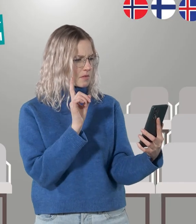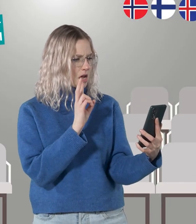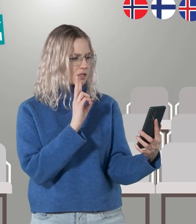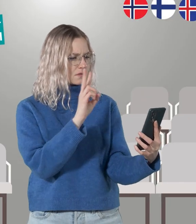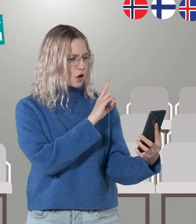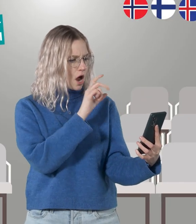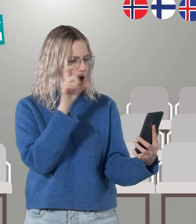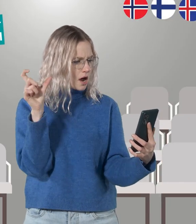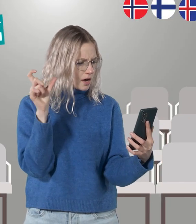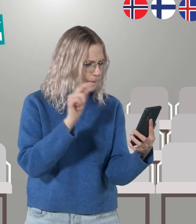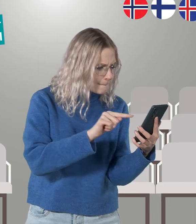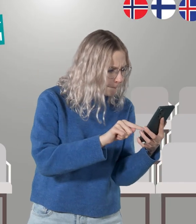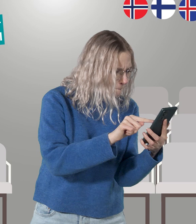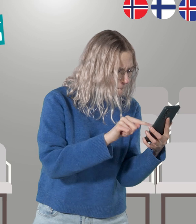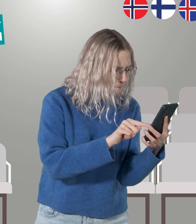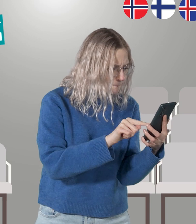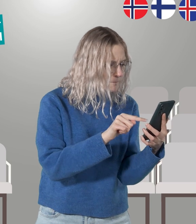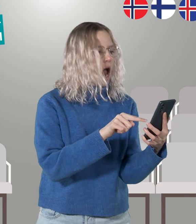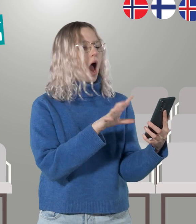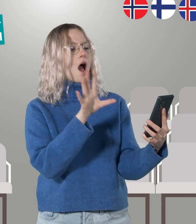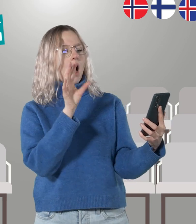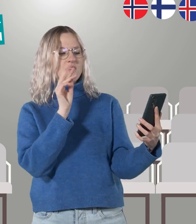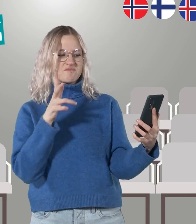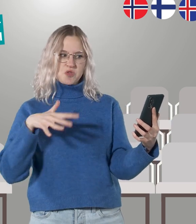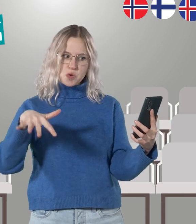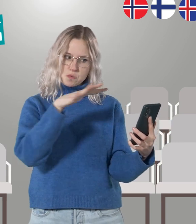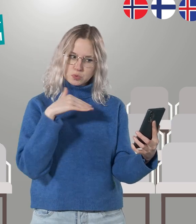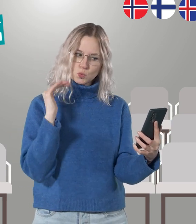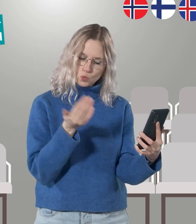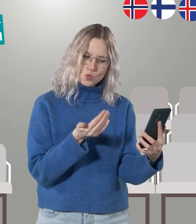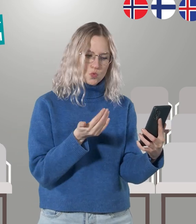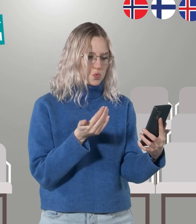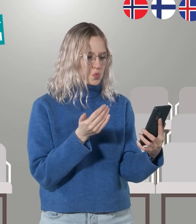Mikäs siellä olikaan aiheena toissavuonna? Aa joo, ympäristönsuojelu.